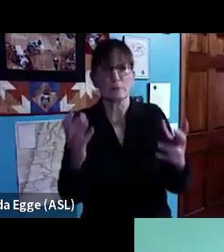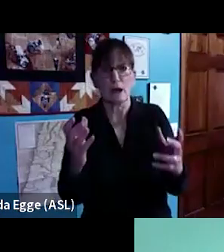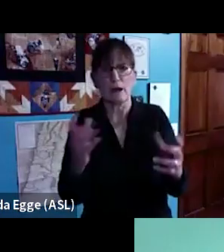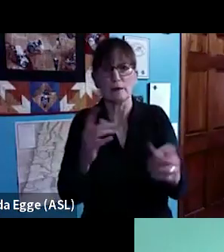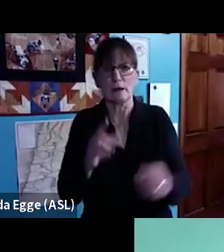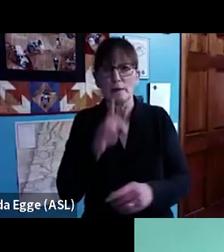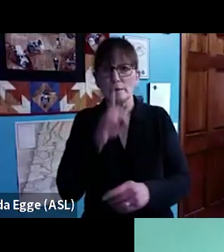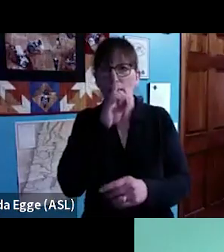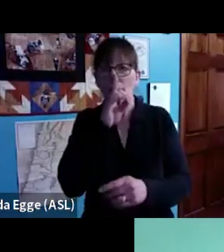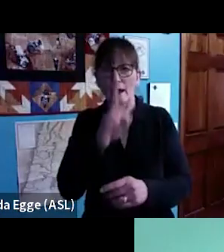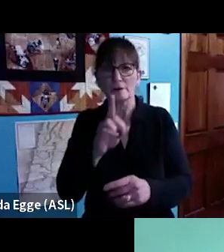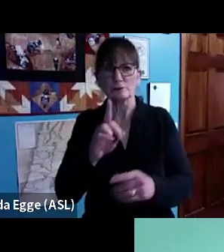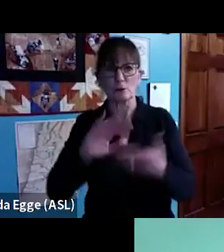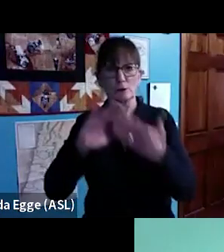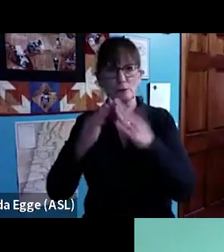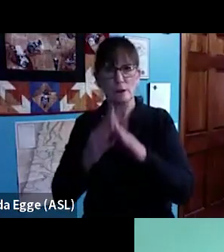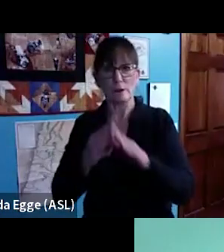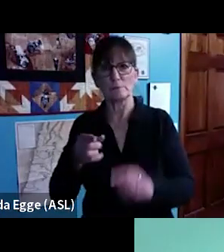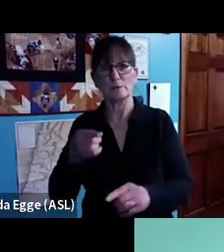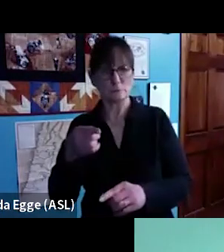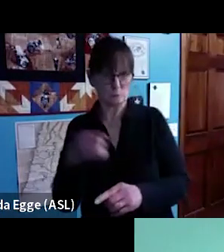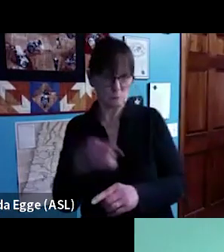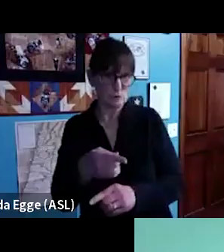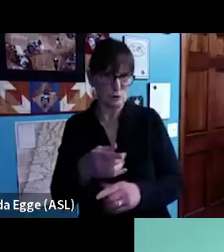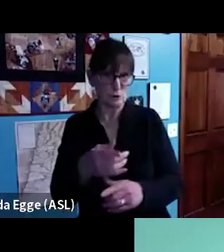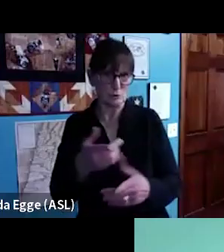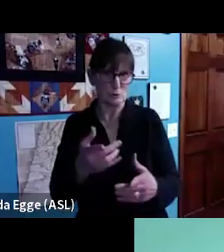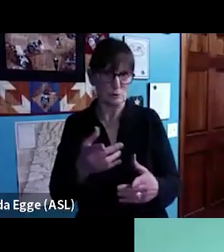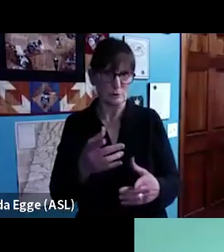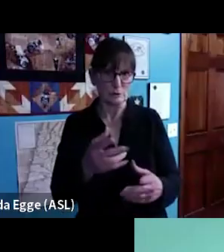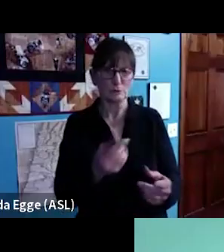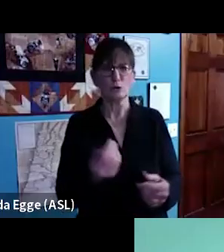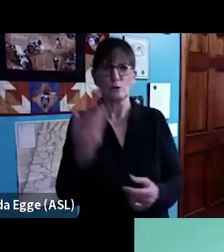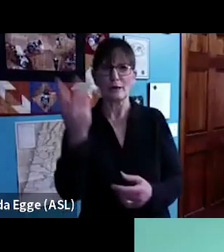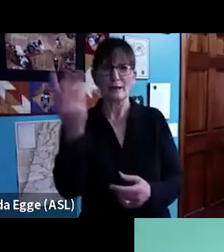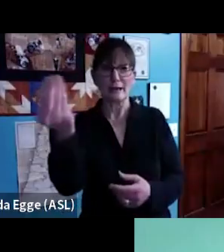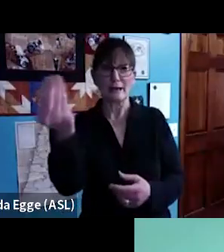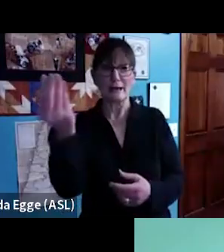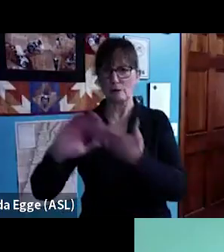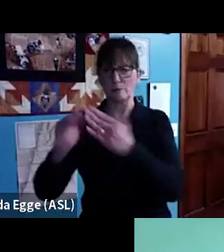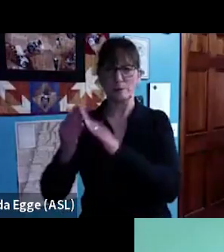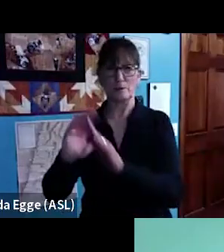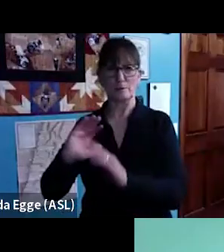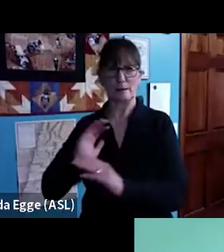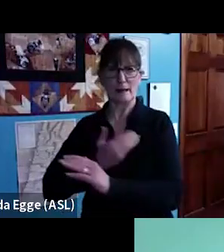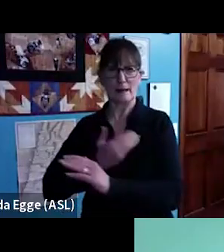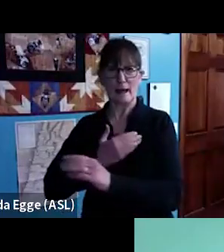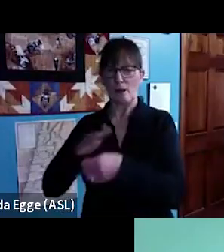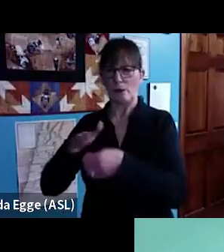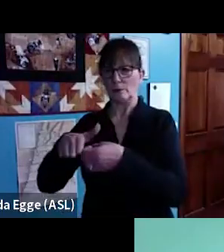Tomó muchos años llegar hasta aquí. Es un paso en la dirección correcta.